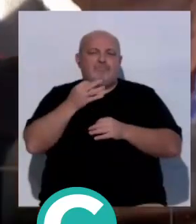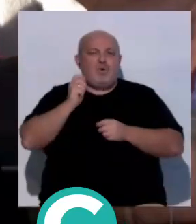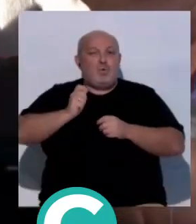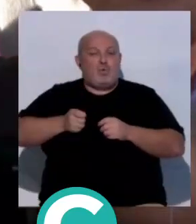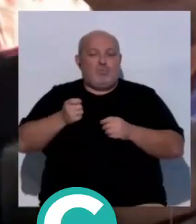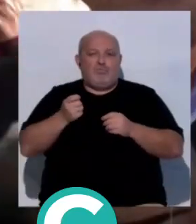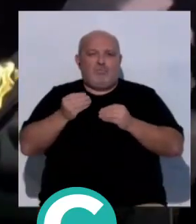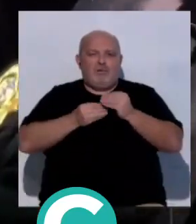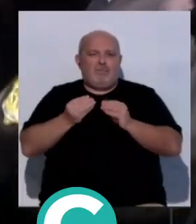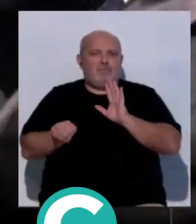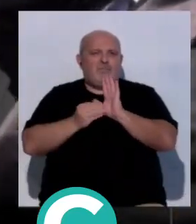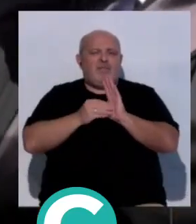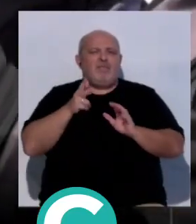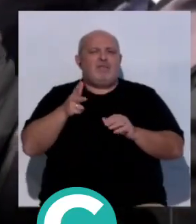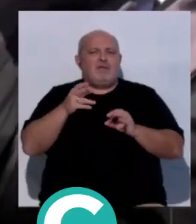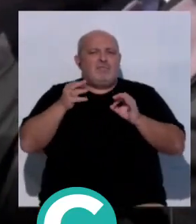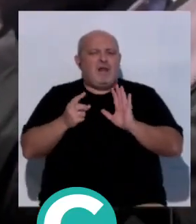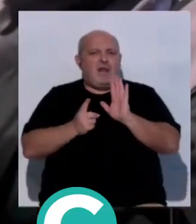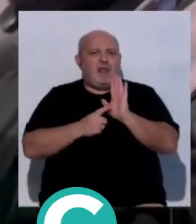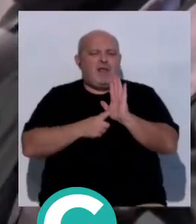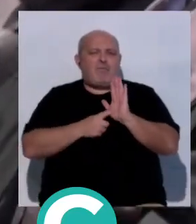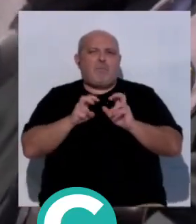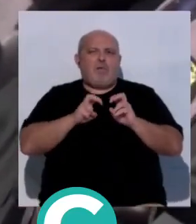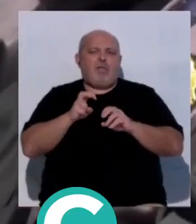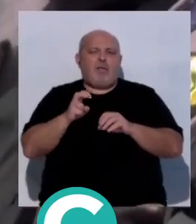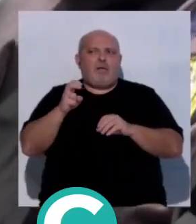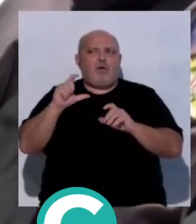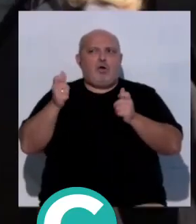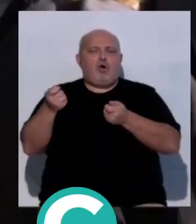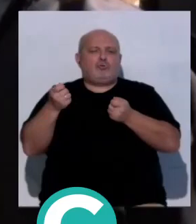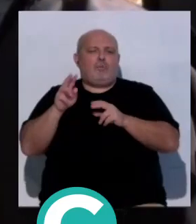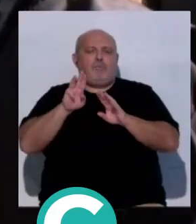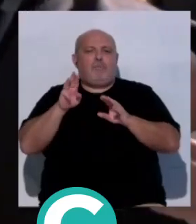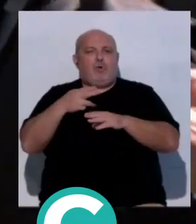a la que se le ha aplicado el derecho legislativo tenga que someterse a un control parl controlando